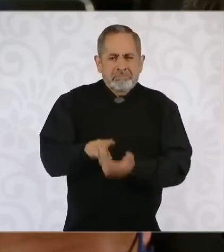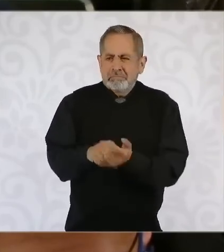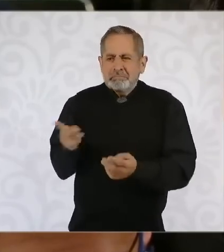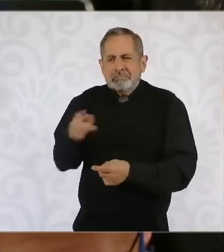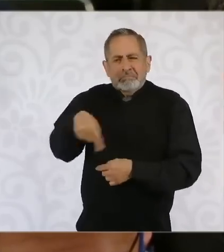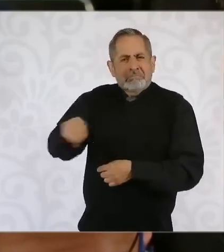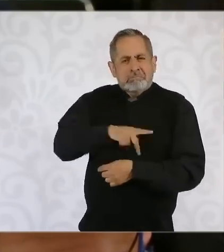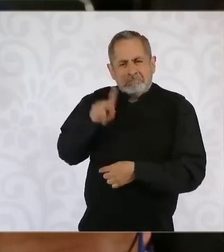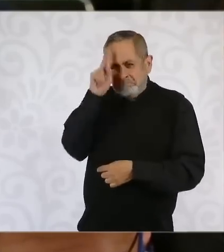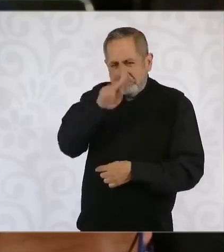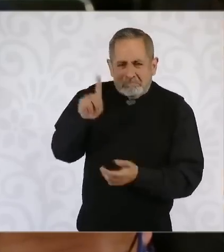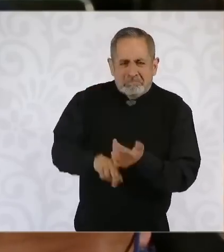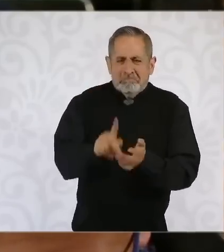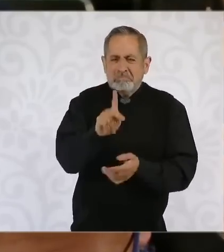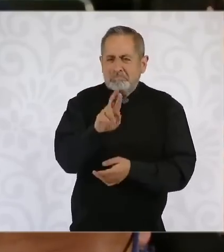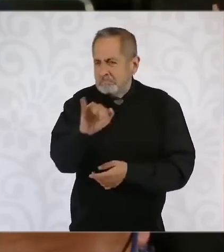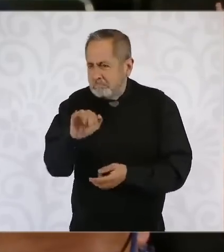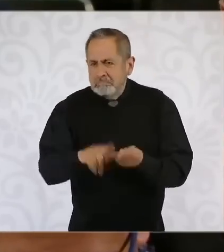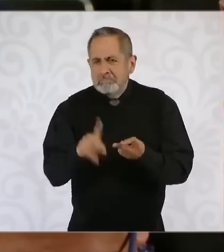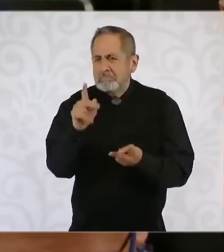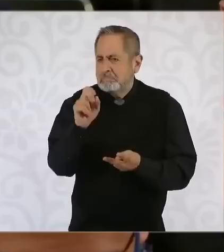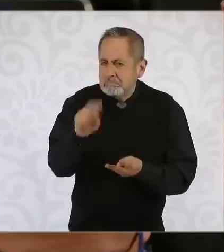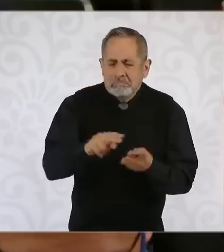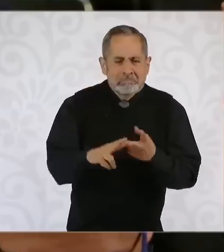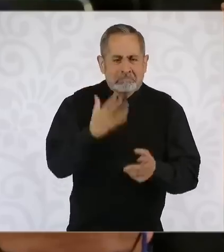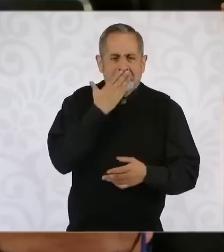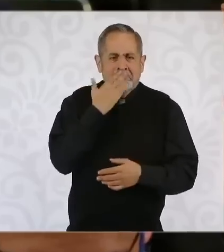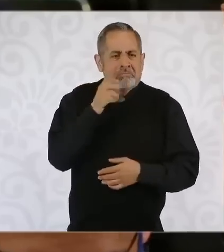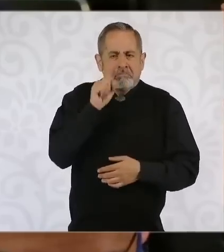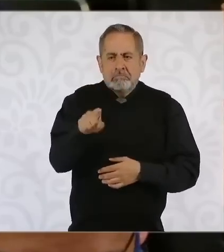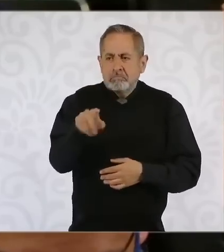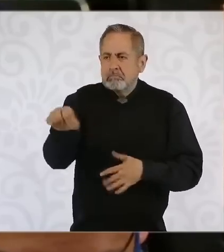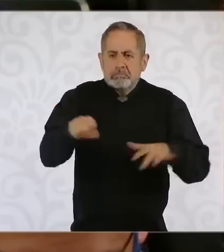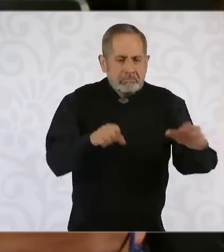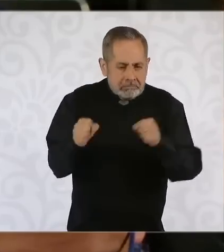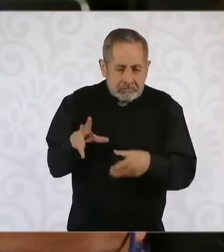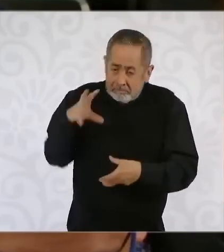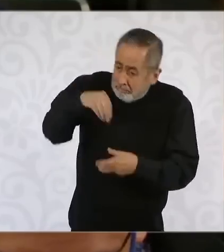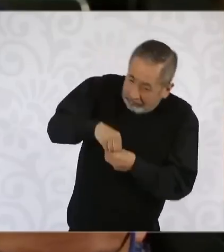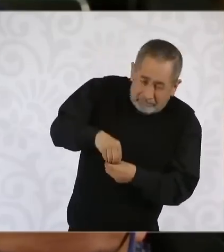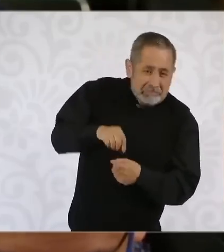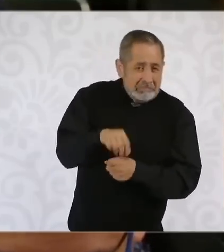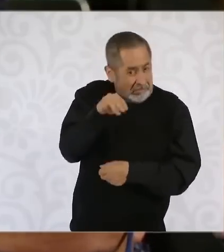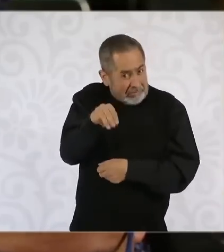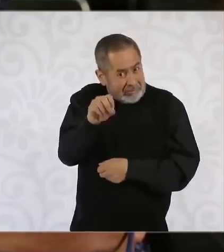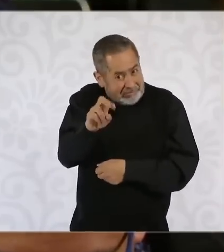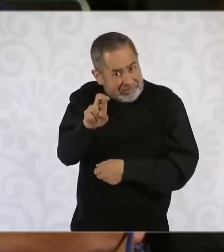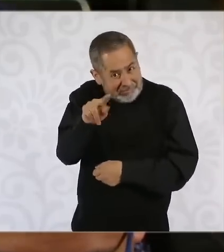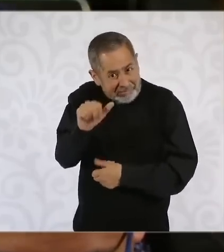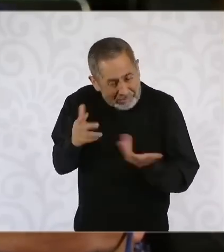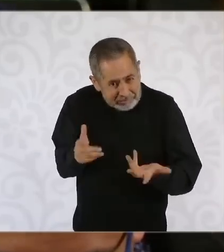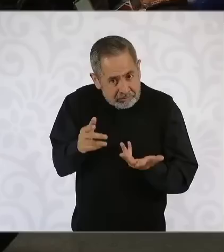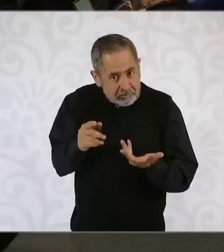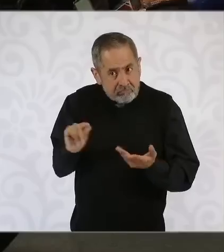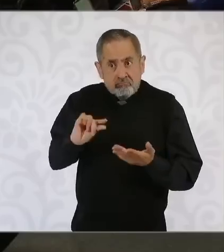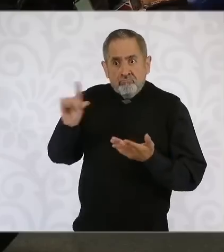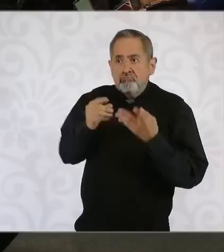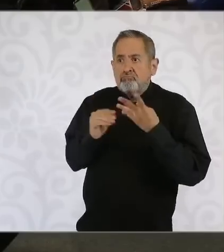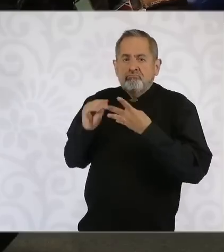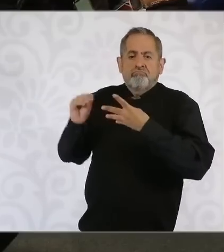del Pri del pan de Sonora está en morena y están en niveles importantes creo que duras es de los